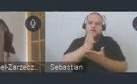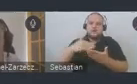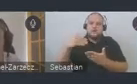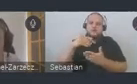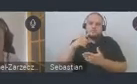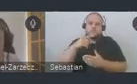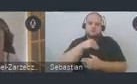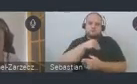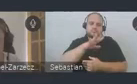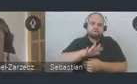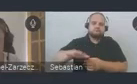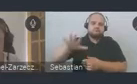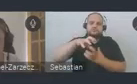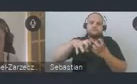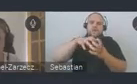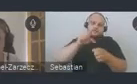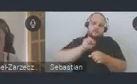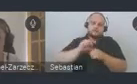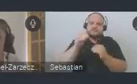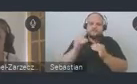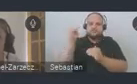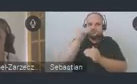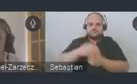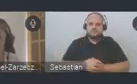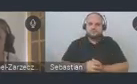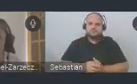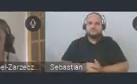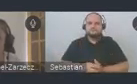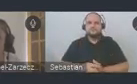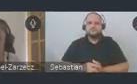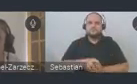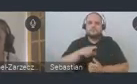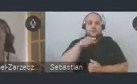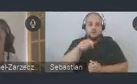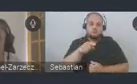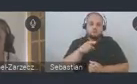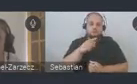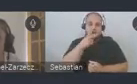które kraje nas wyprzedzają i jak to wygląda. Słuchajcie, raport pokazuje nam,